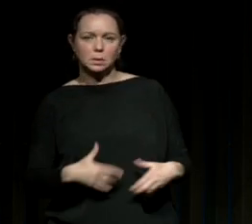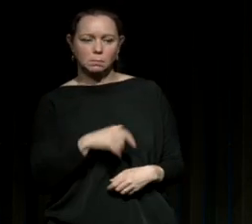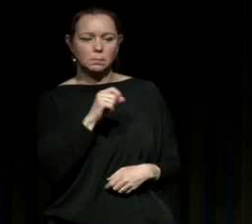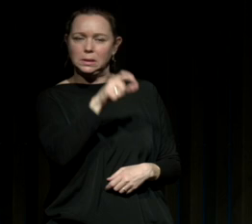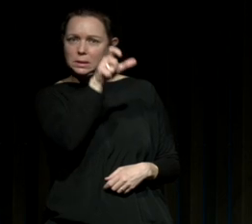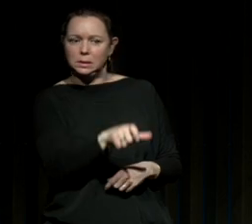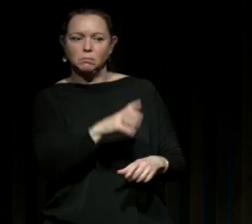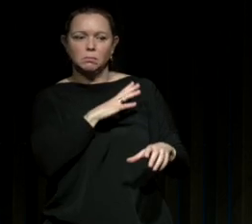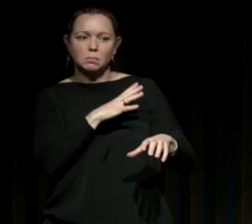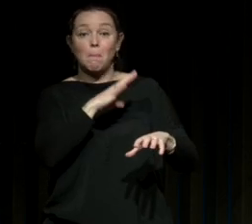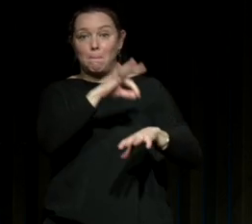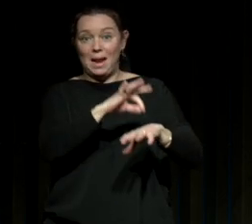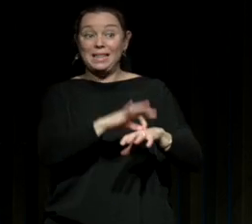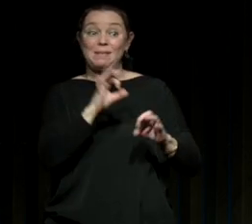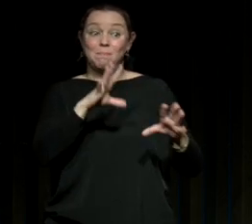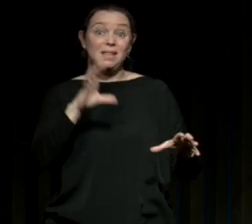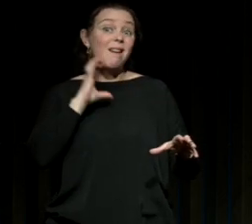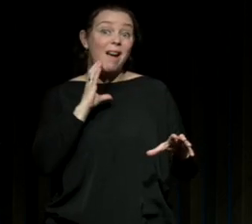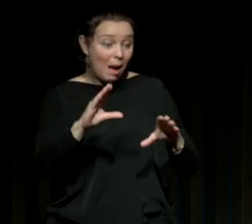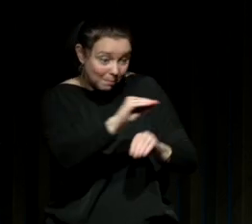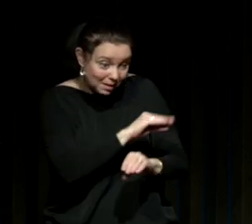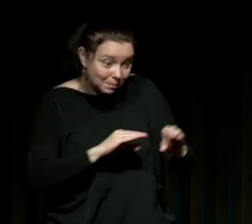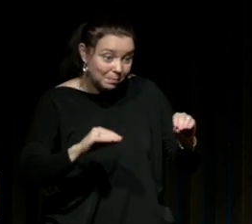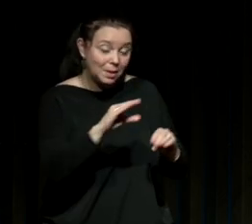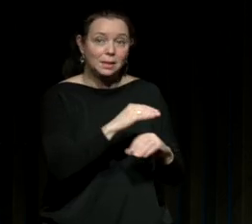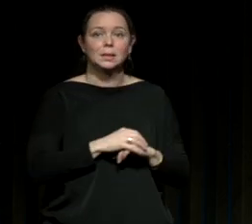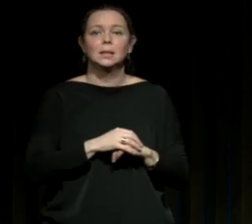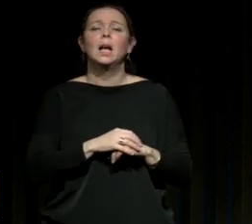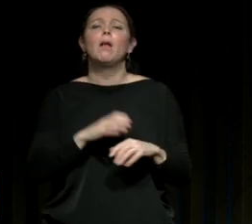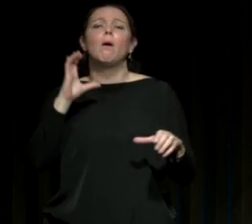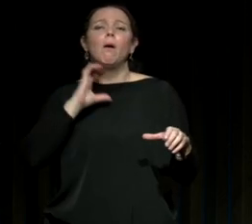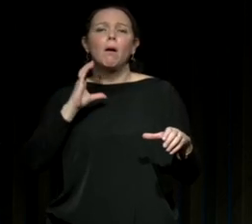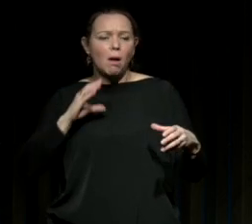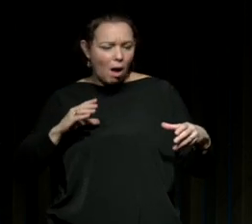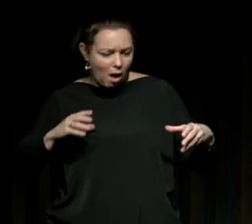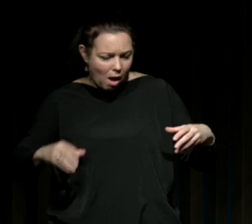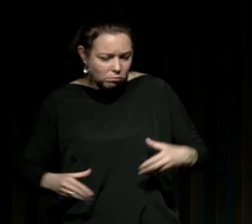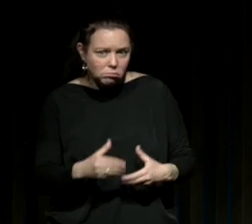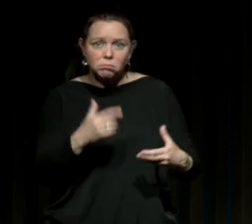du tissu adipeux le tissu adipeux qu'est ce que c'est c'est finalement un un organe de réserves